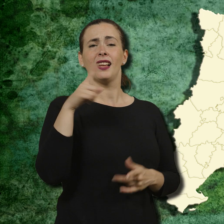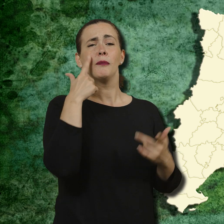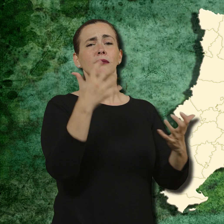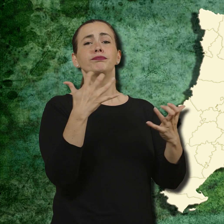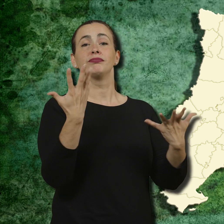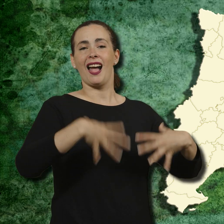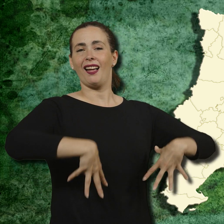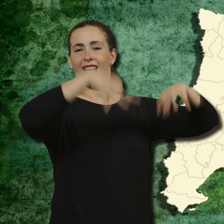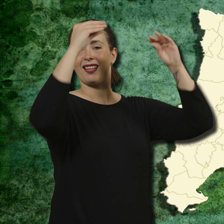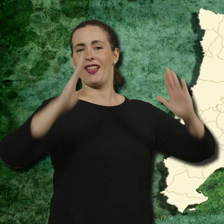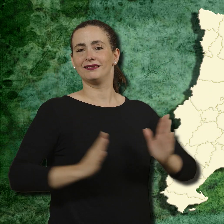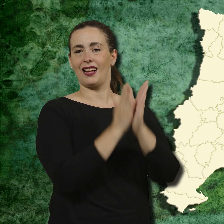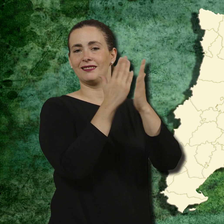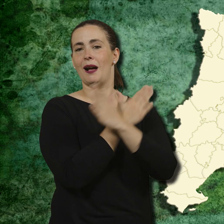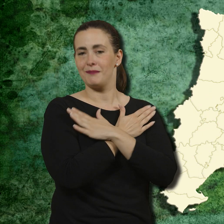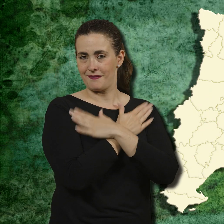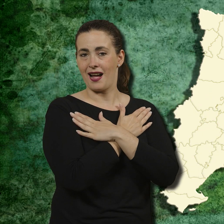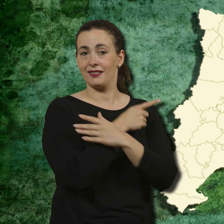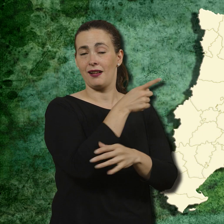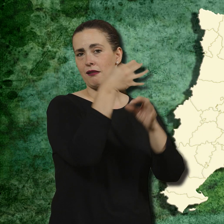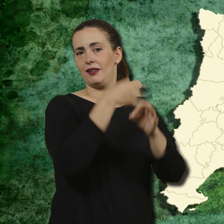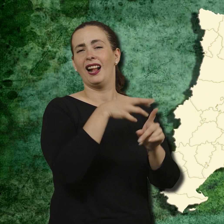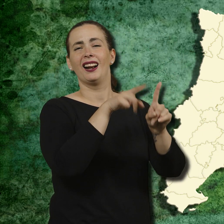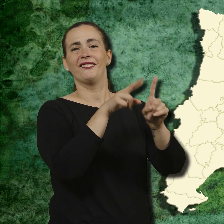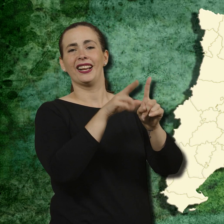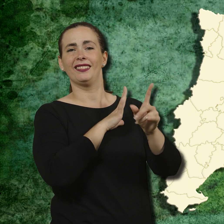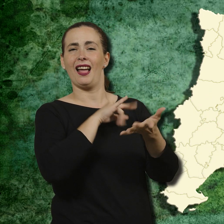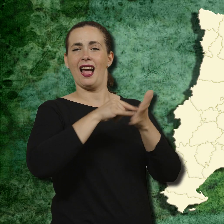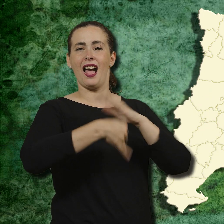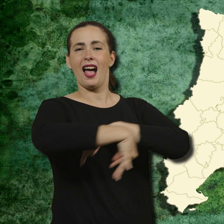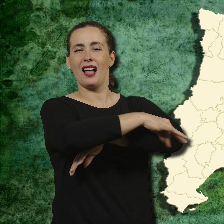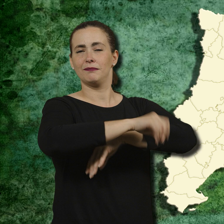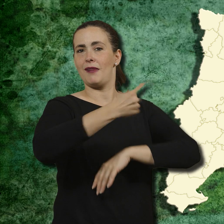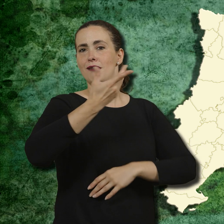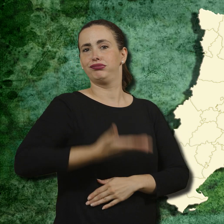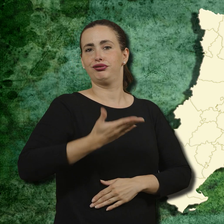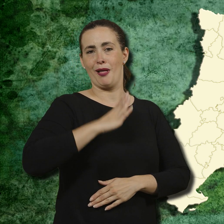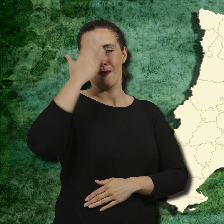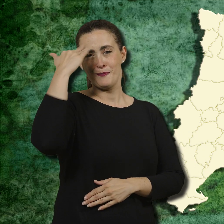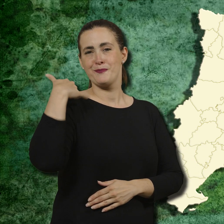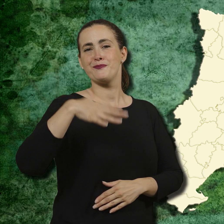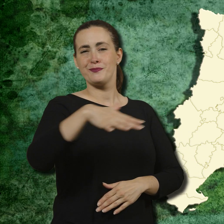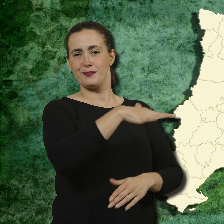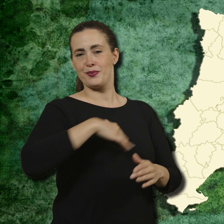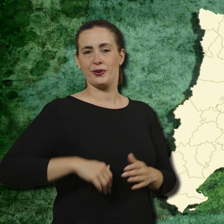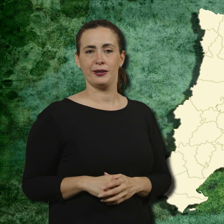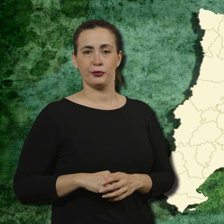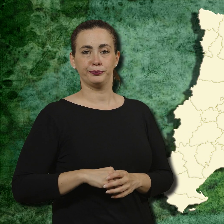Hi destaca la catedral de Santa Maria, el referent arquitectònic més rellevant de la comarca.